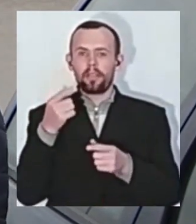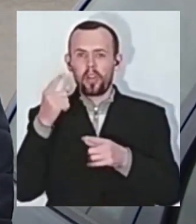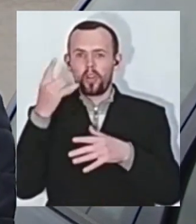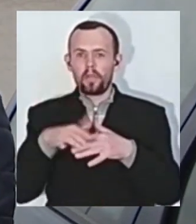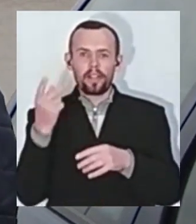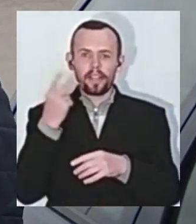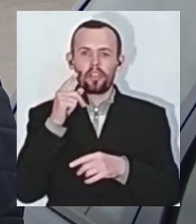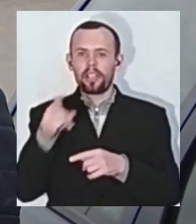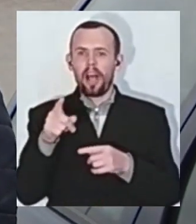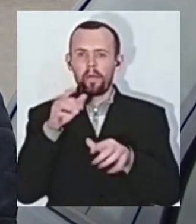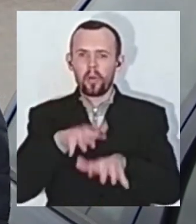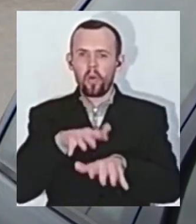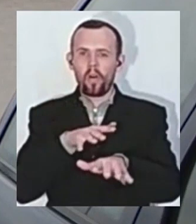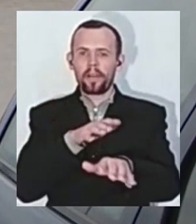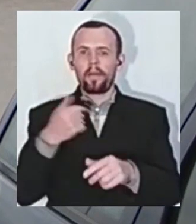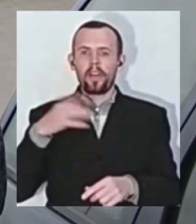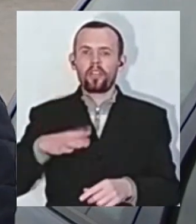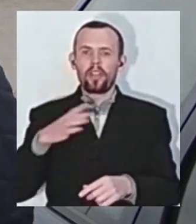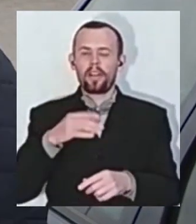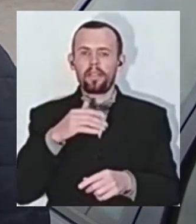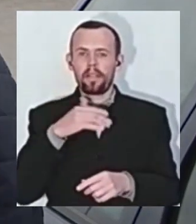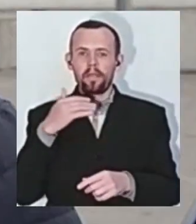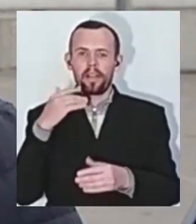Люди чекали по годині-дві, аби проїхати цей маленький кусочок.